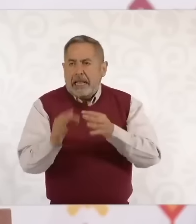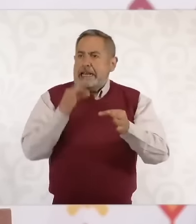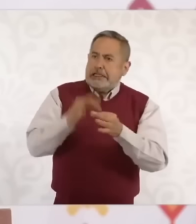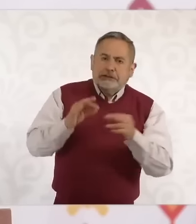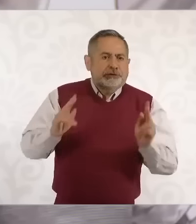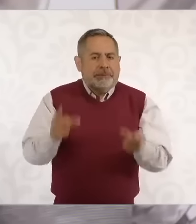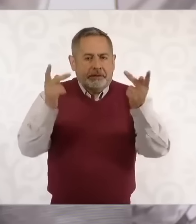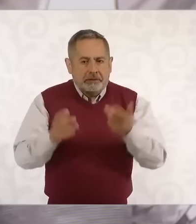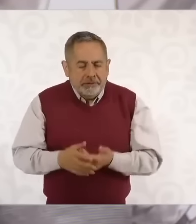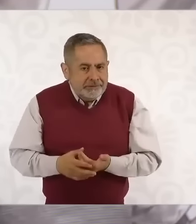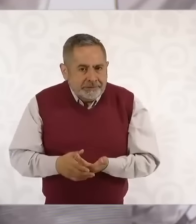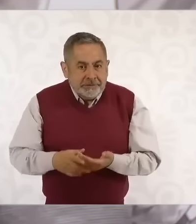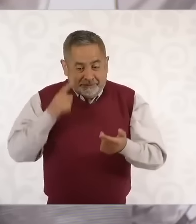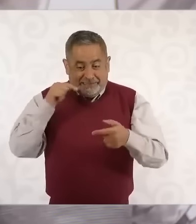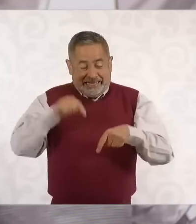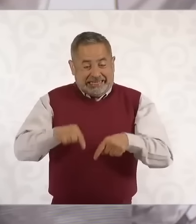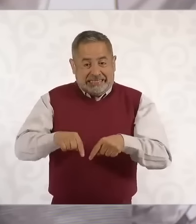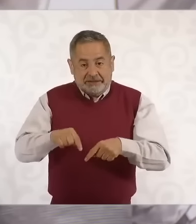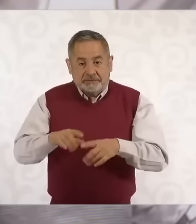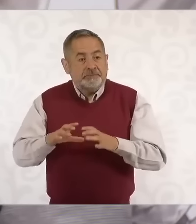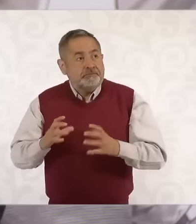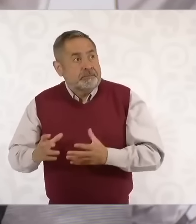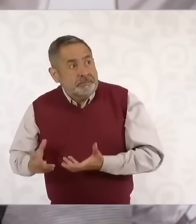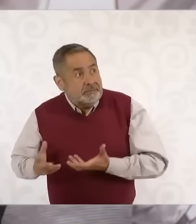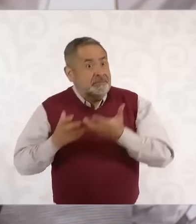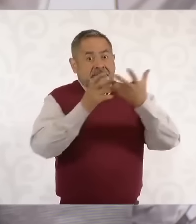tiene una base de minerales y procesamiento de minerales que no tenemos en Estados Unidos o en